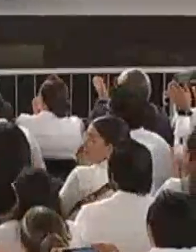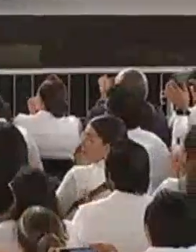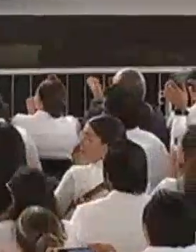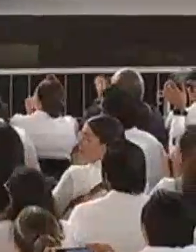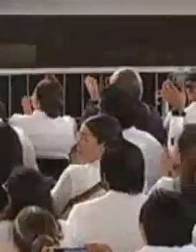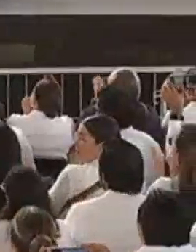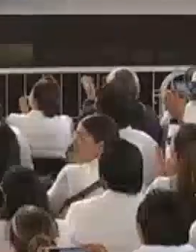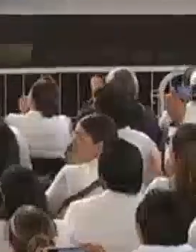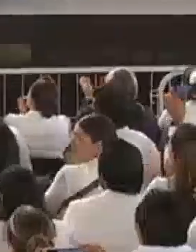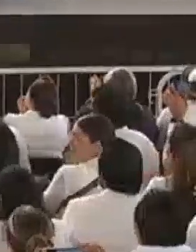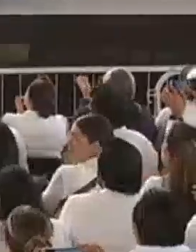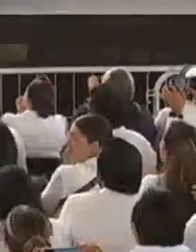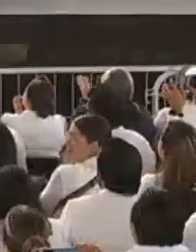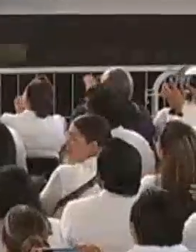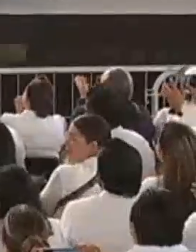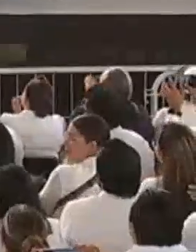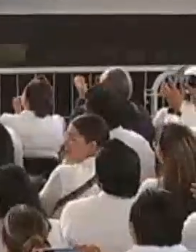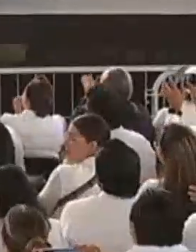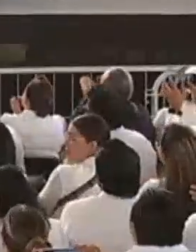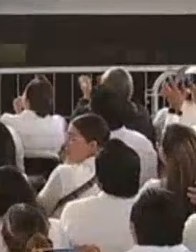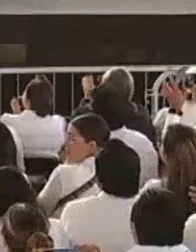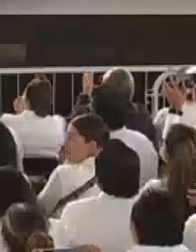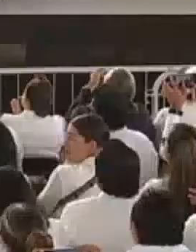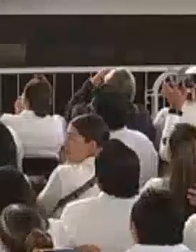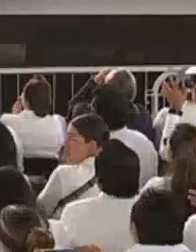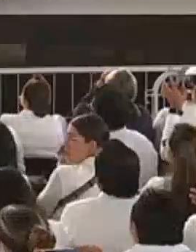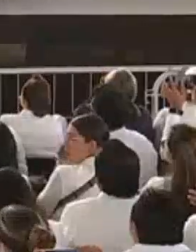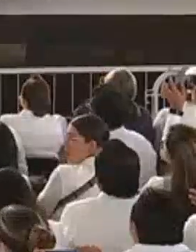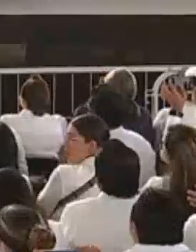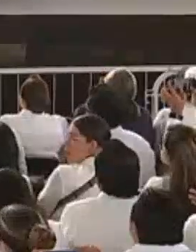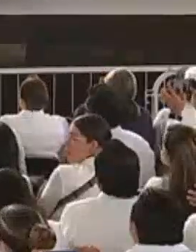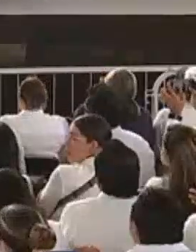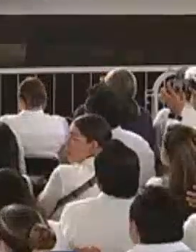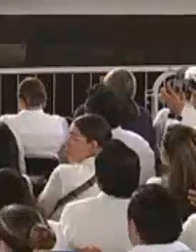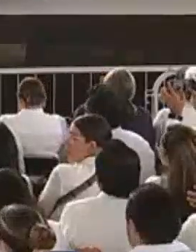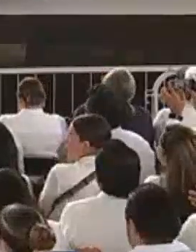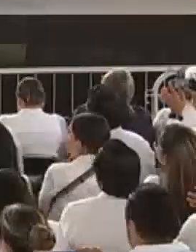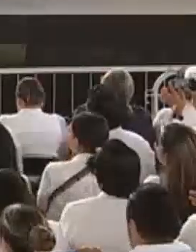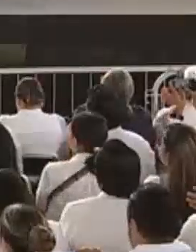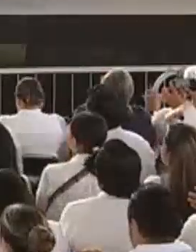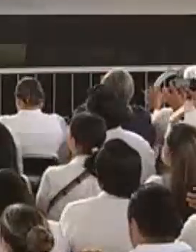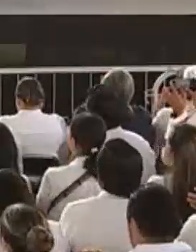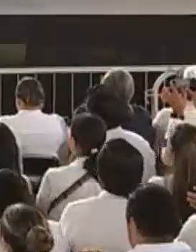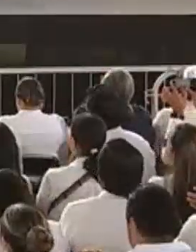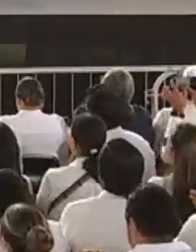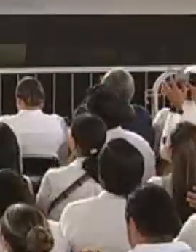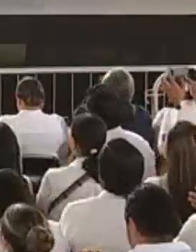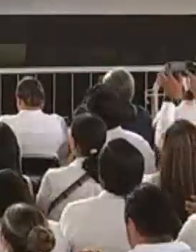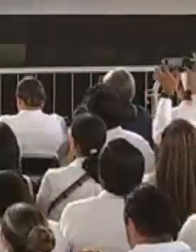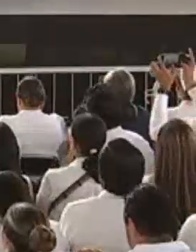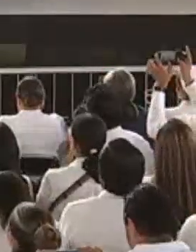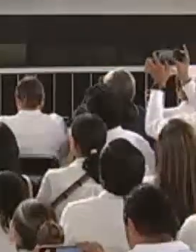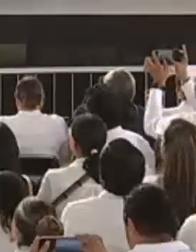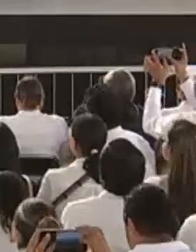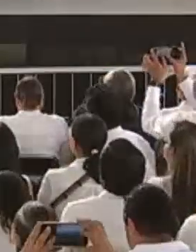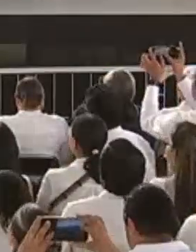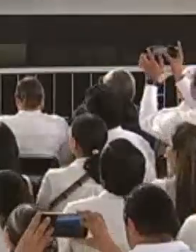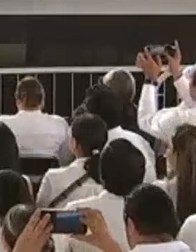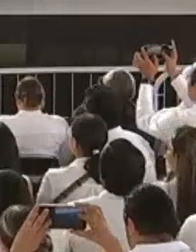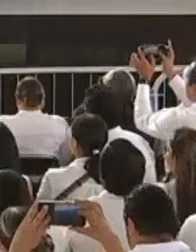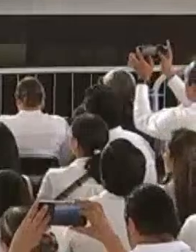Favor de tomar asiento. Procedemos con el mensaje de bienvenida a cargo del